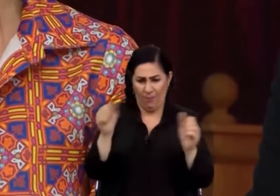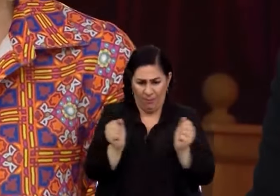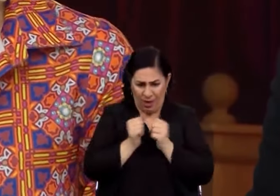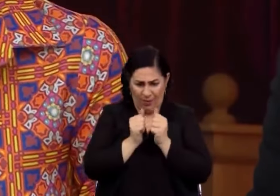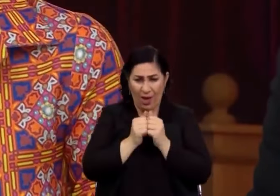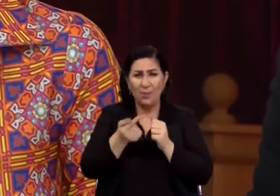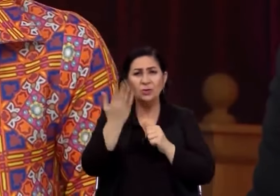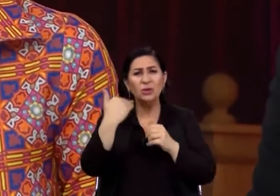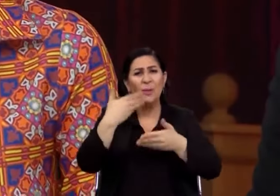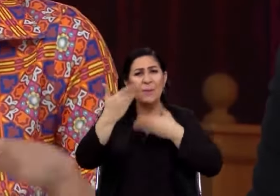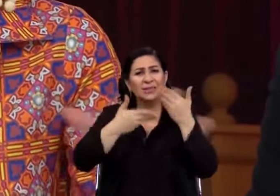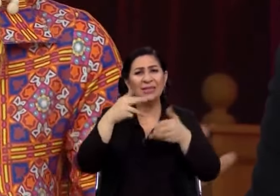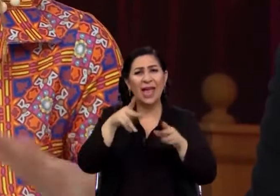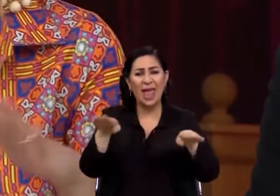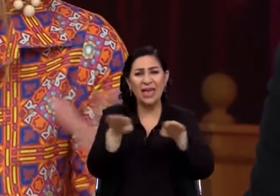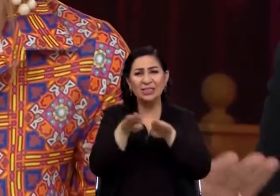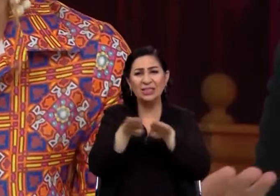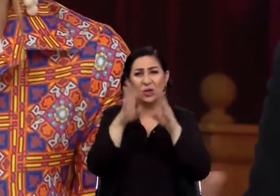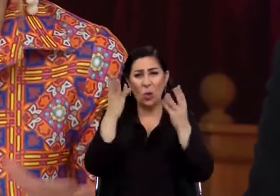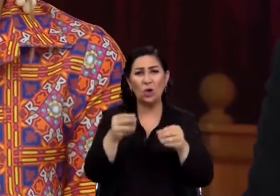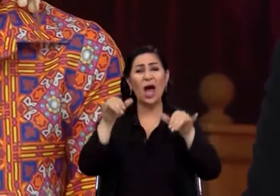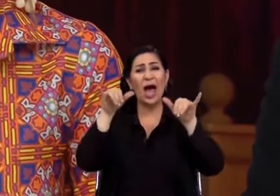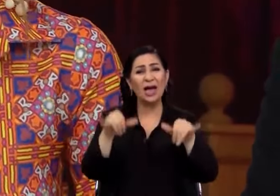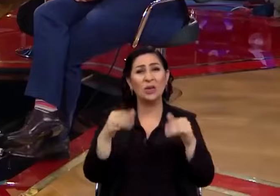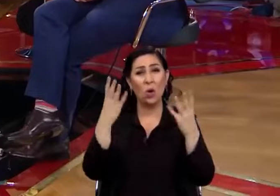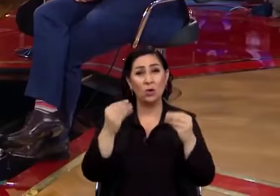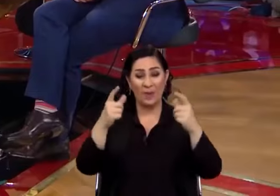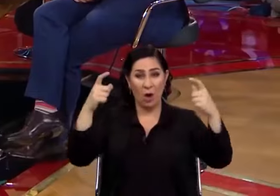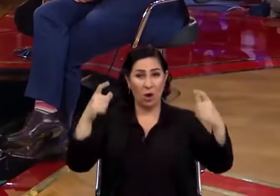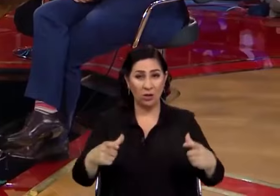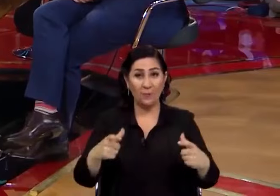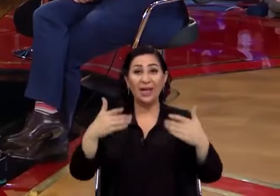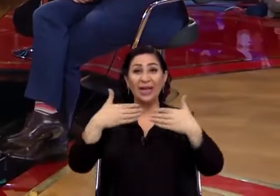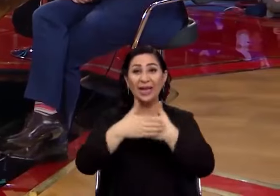önce bahsettiğin gibi eşit olduu ve aynı olduğu bir ortamda Gecenin Başında Bir